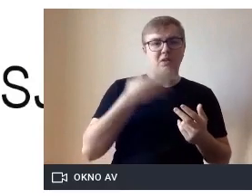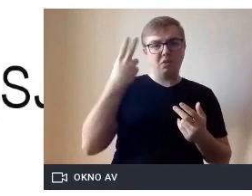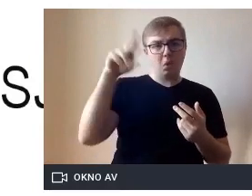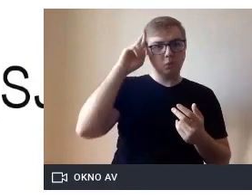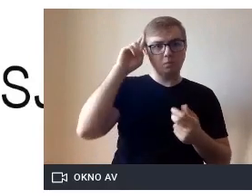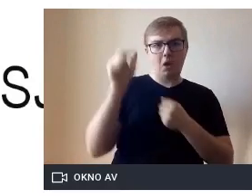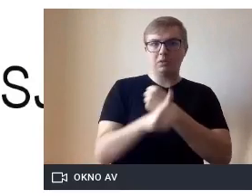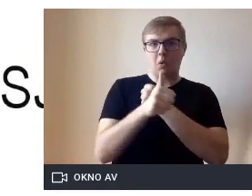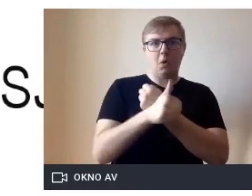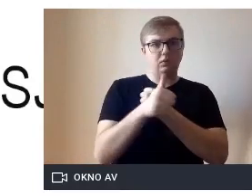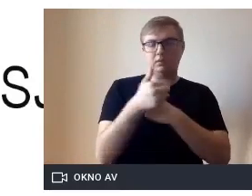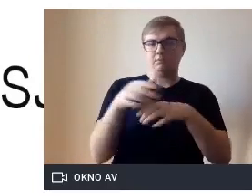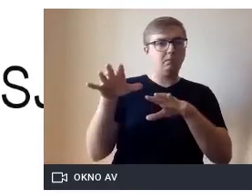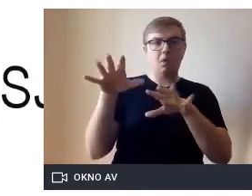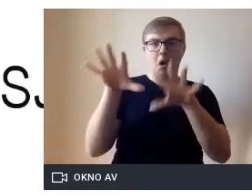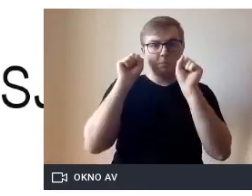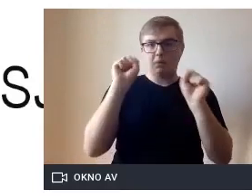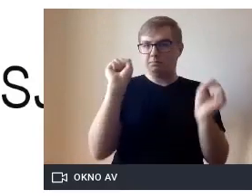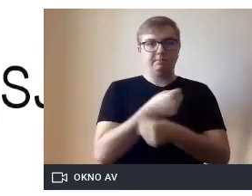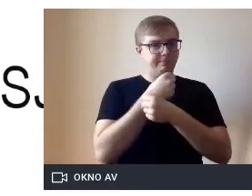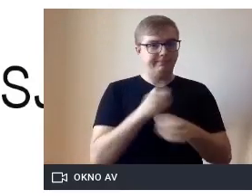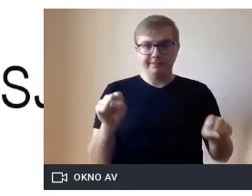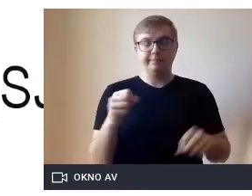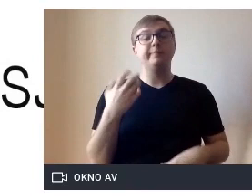I bardzo często osoby Głuche nie rozumieją, o co chodzi, gdy nadawcą jest osoba migająca w SJM.